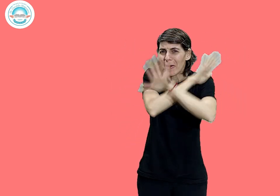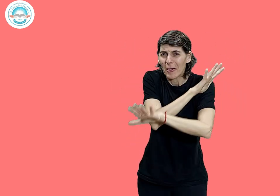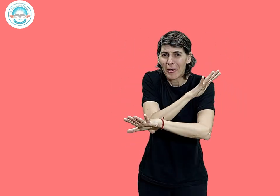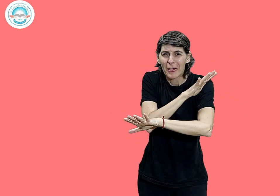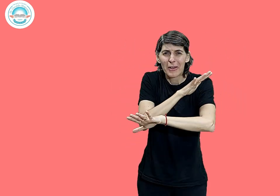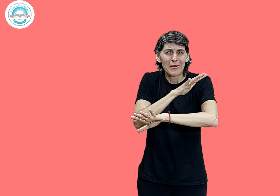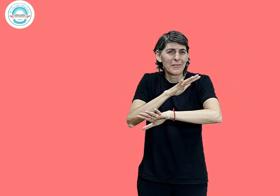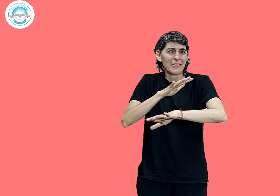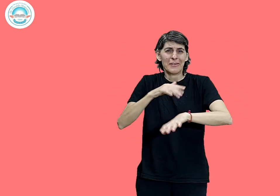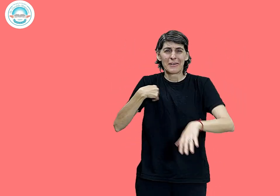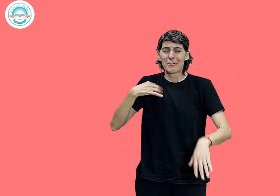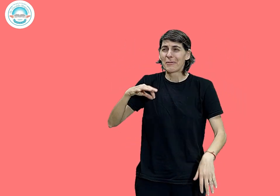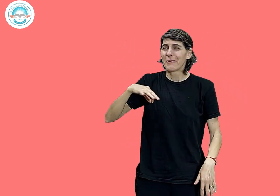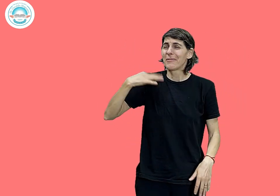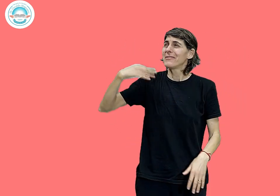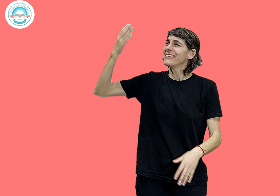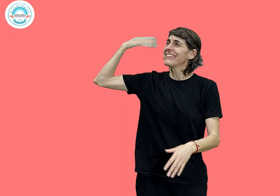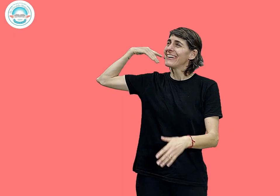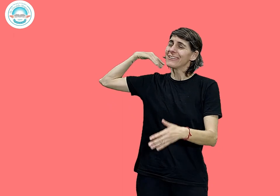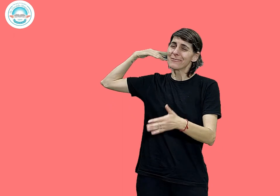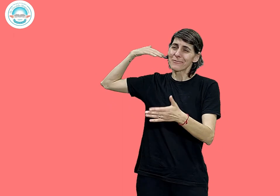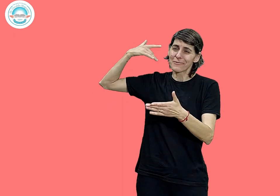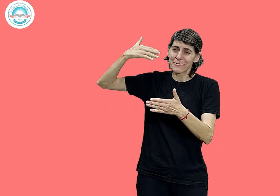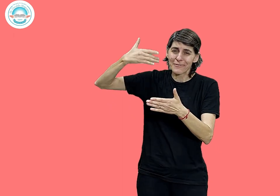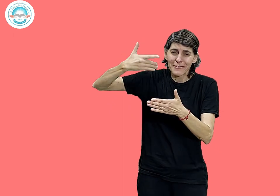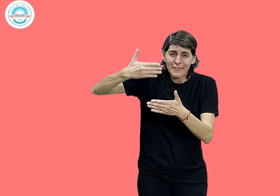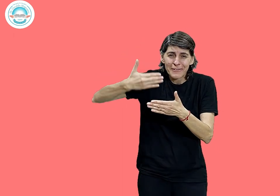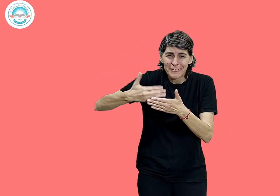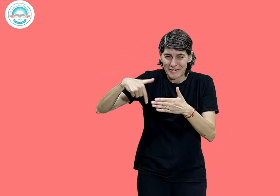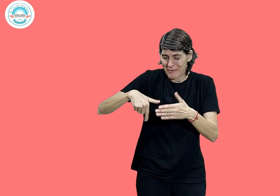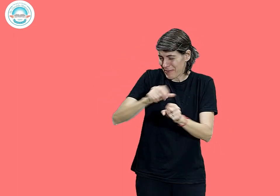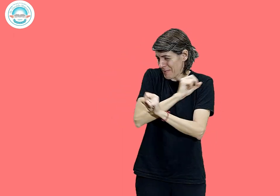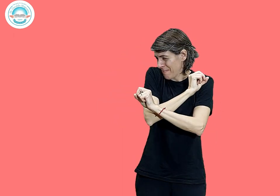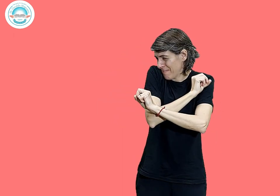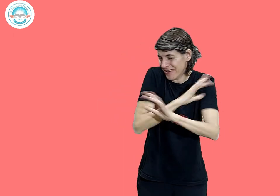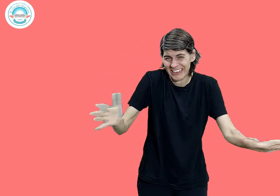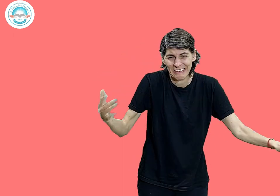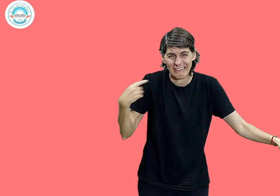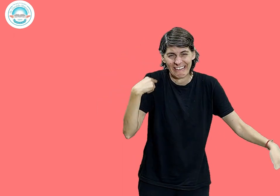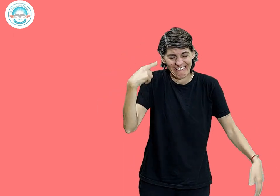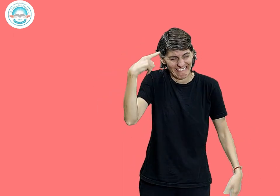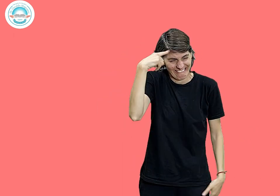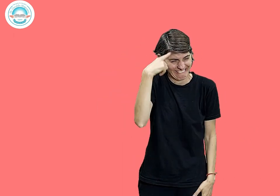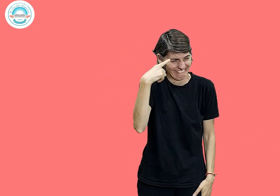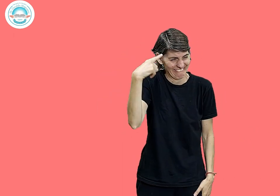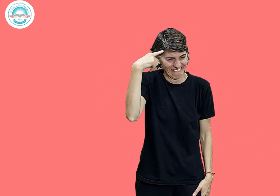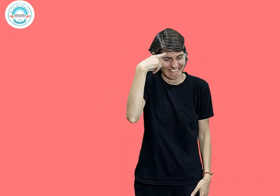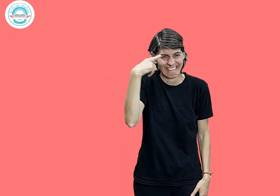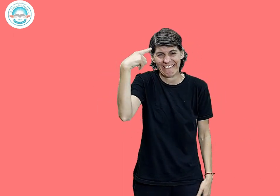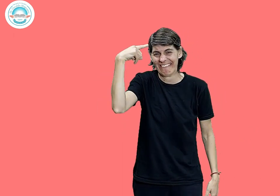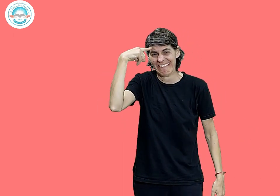Esa noche empezó de terror, pensé que iba a ser la peor de mi